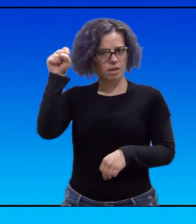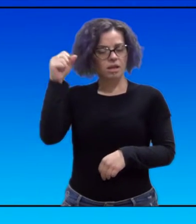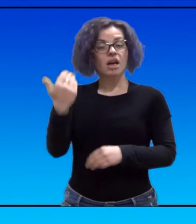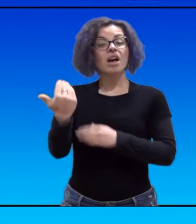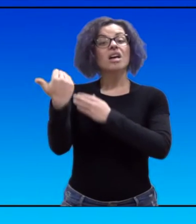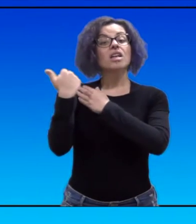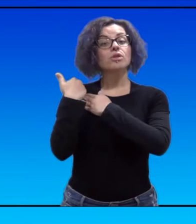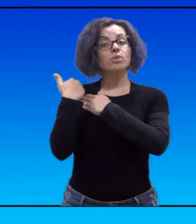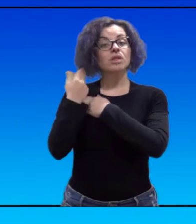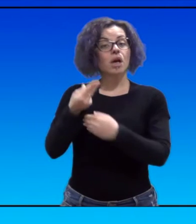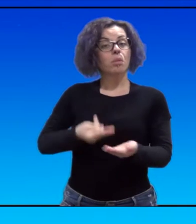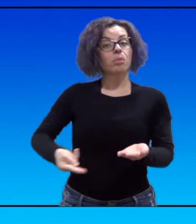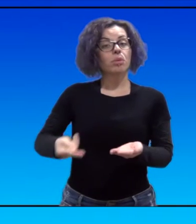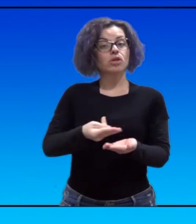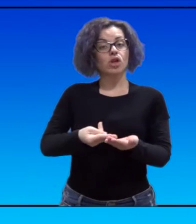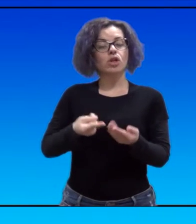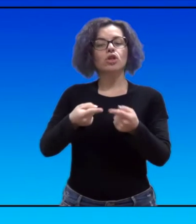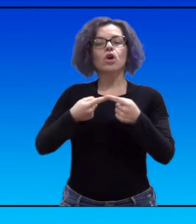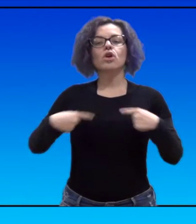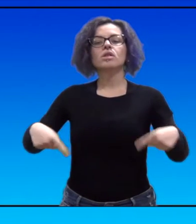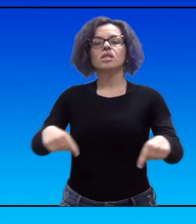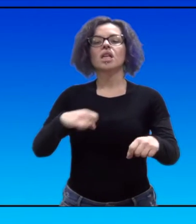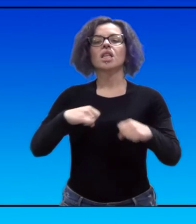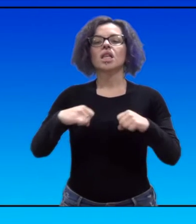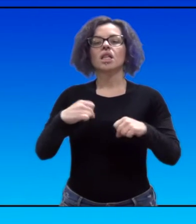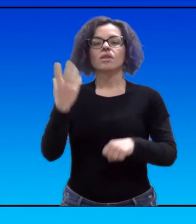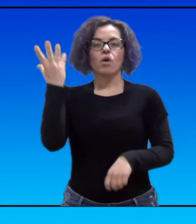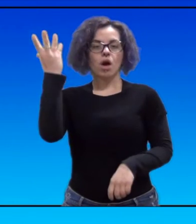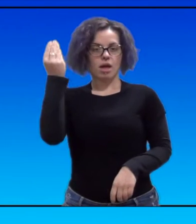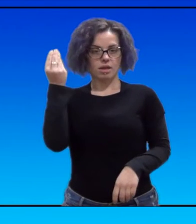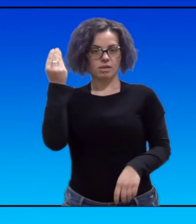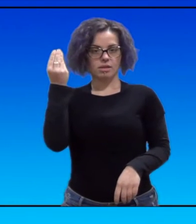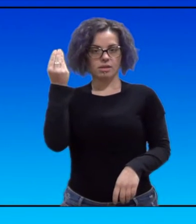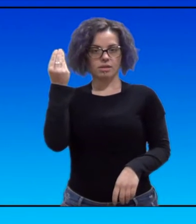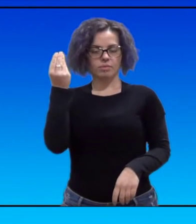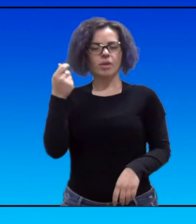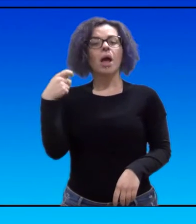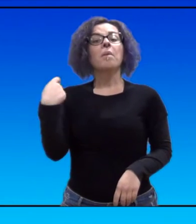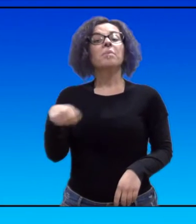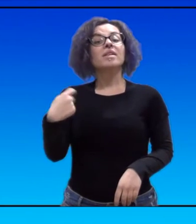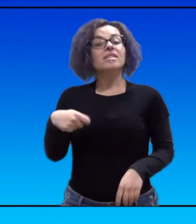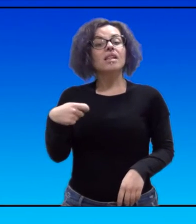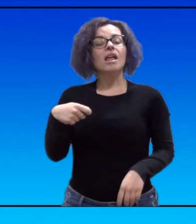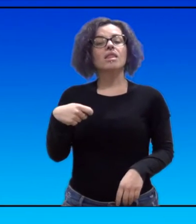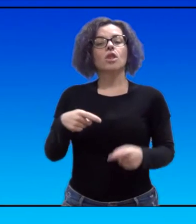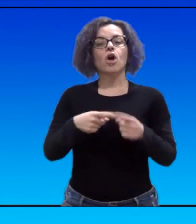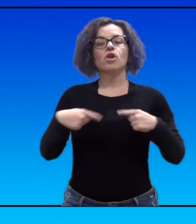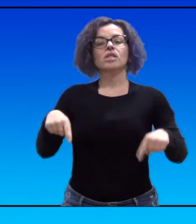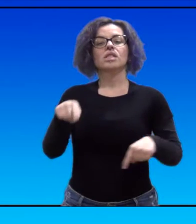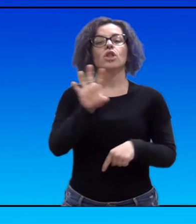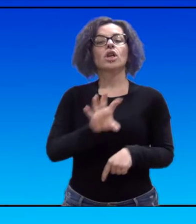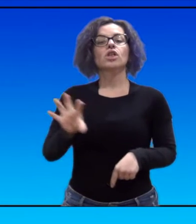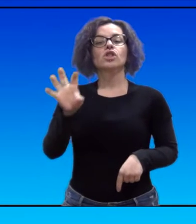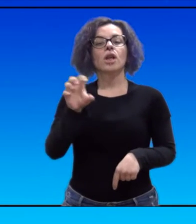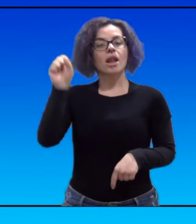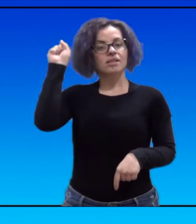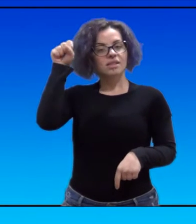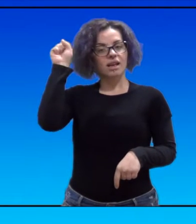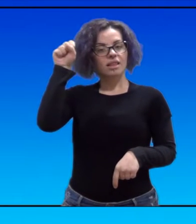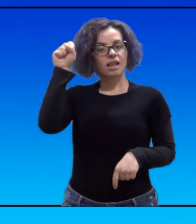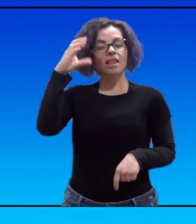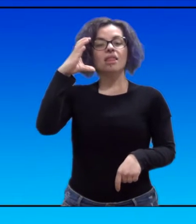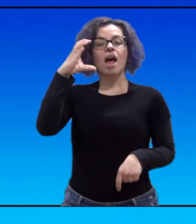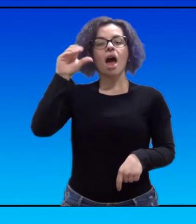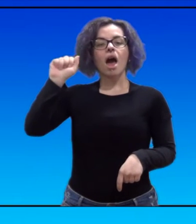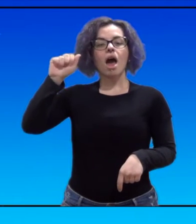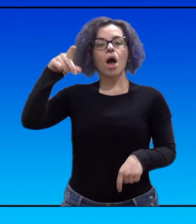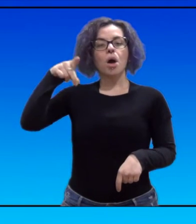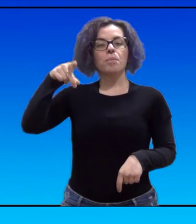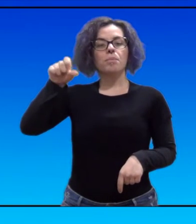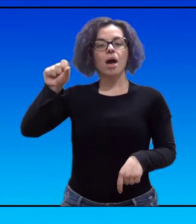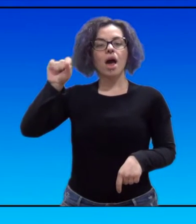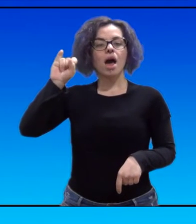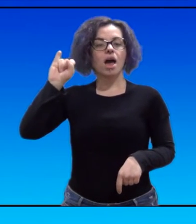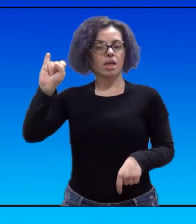il Responsabile del progetto, Consigliere Direttivo ENS; il Presidente del Consiglio regionale della Sardegna Cappai;